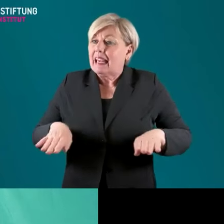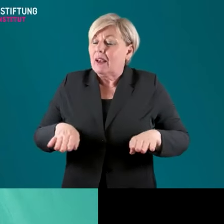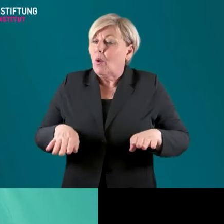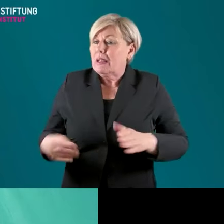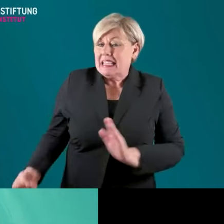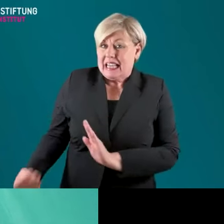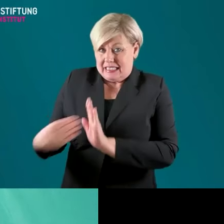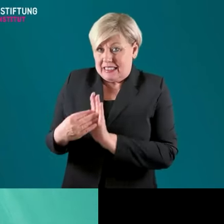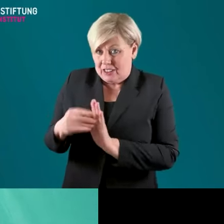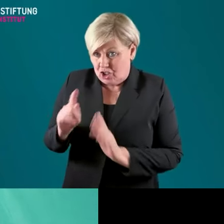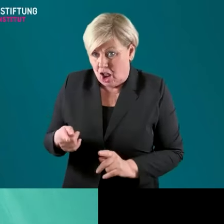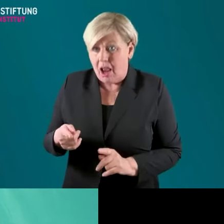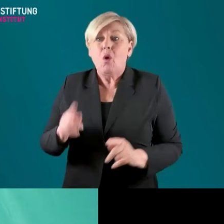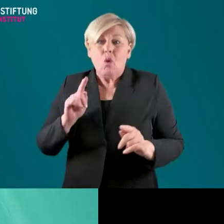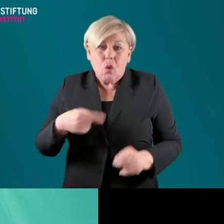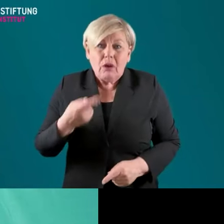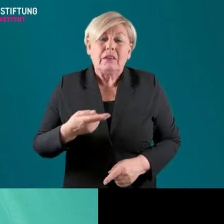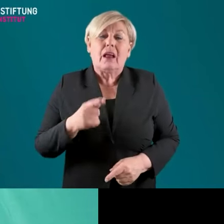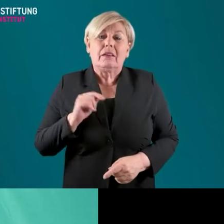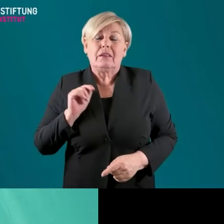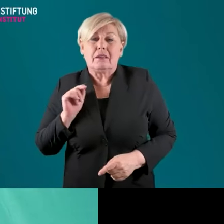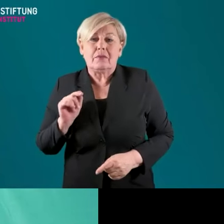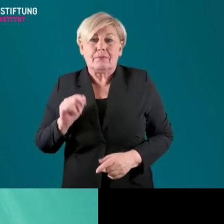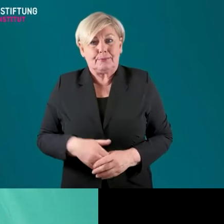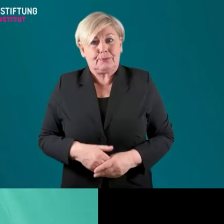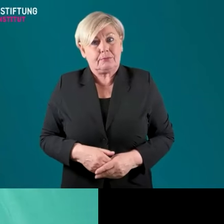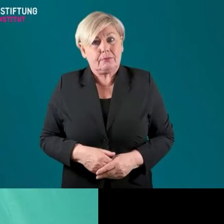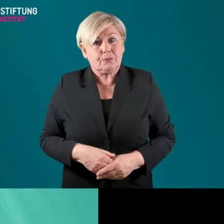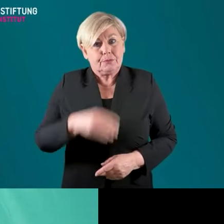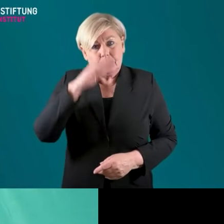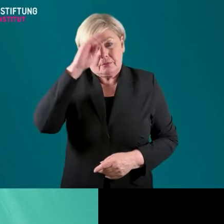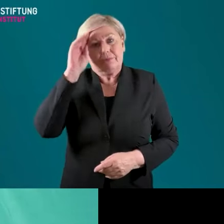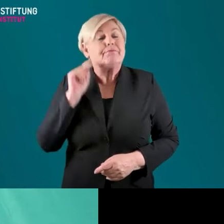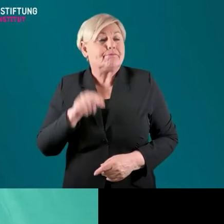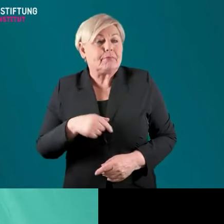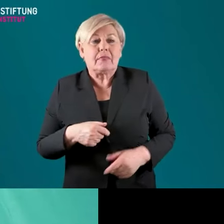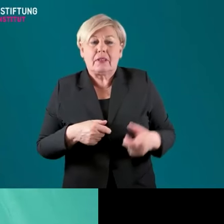Und dann wurde halt dieses Narrativ dann gestärkt.